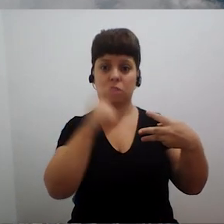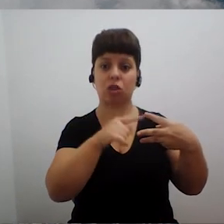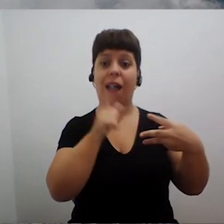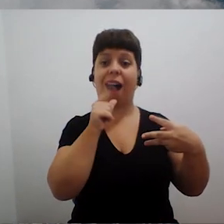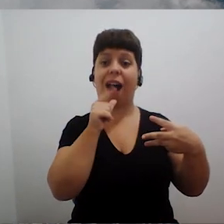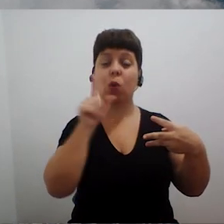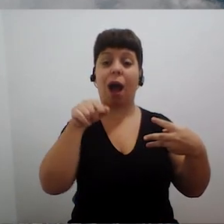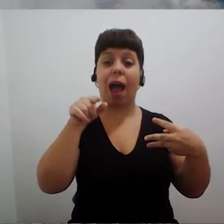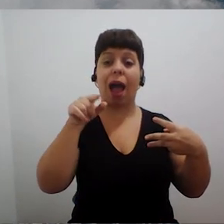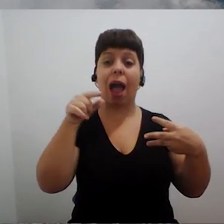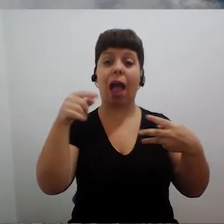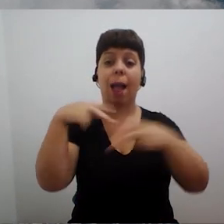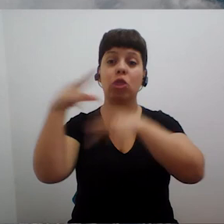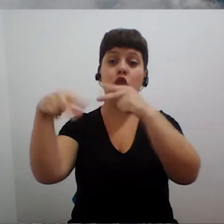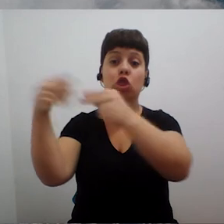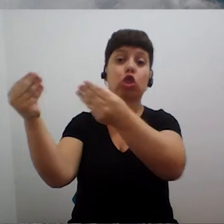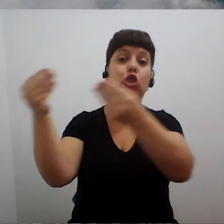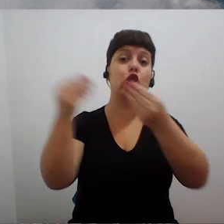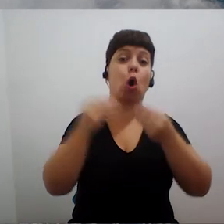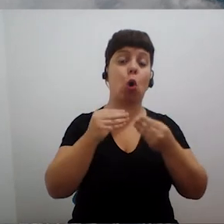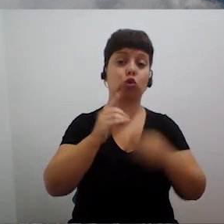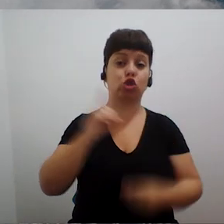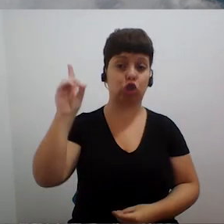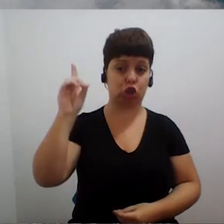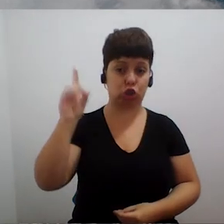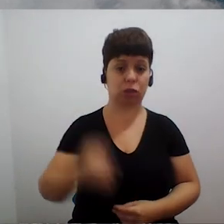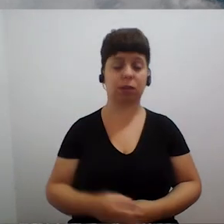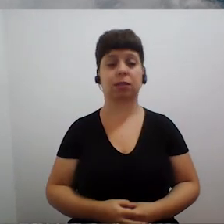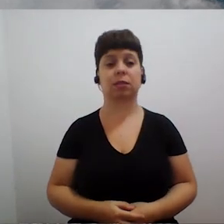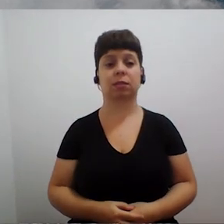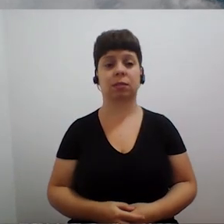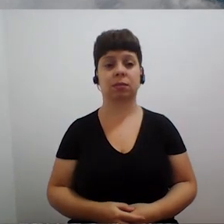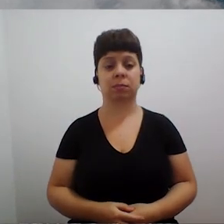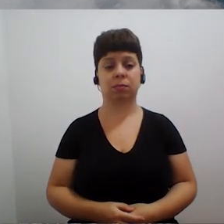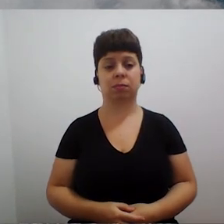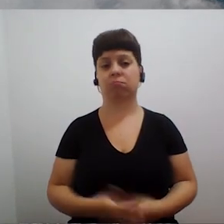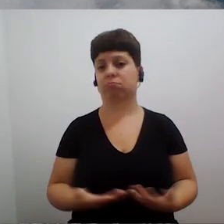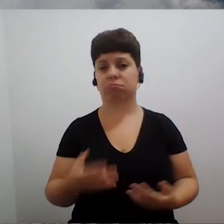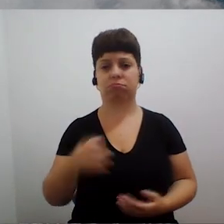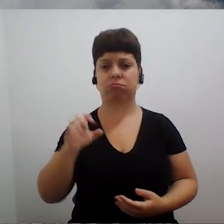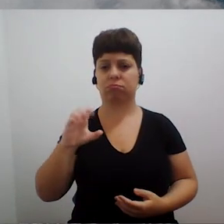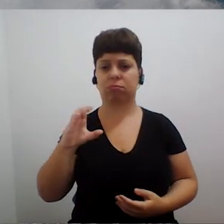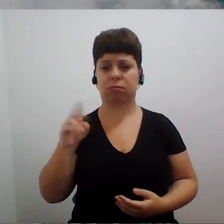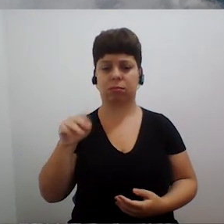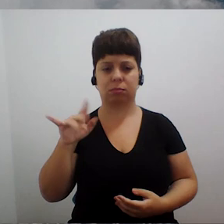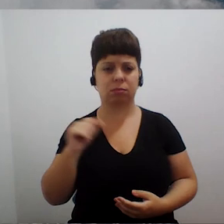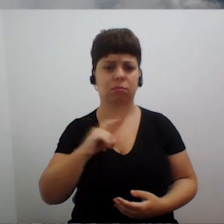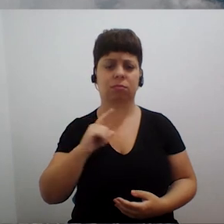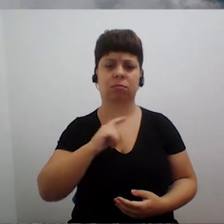O movimento ecumênico composto por igrejas, composto por tradições de fé